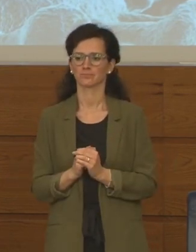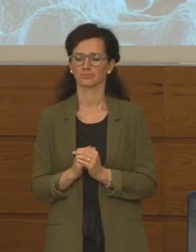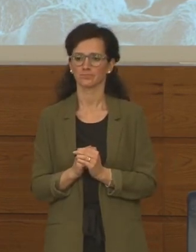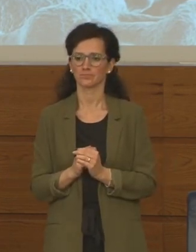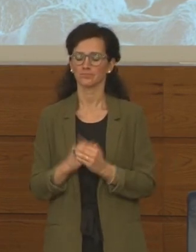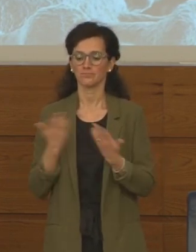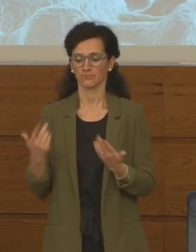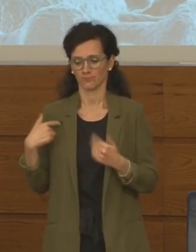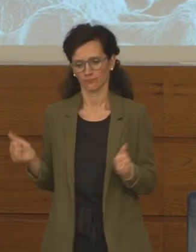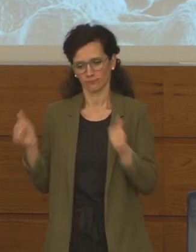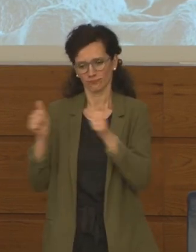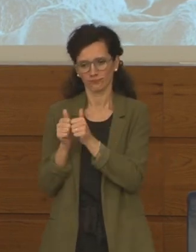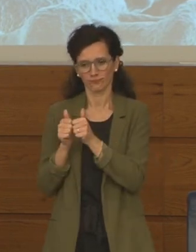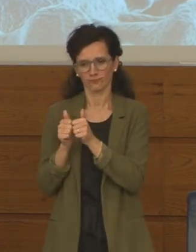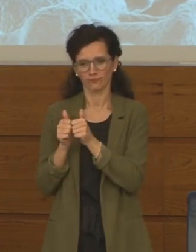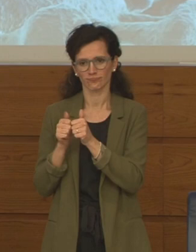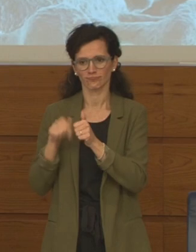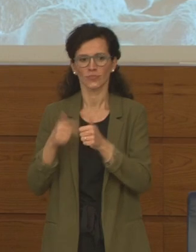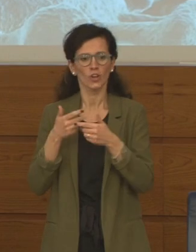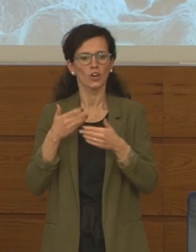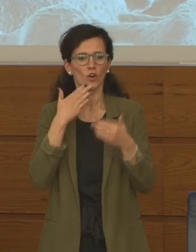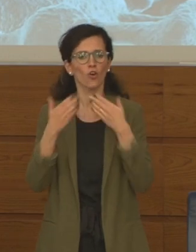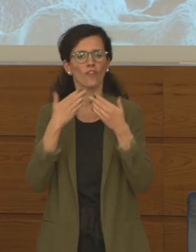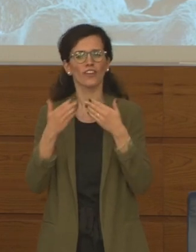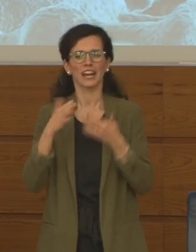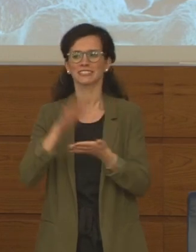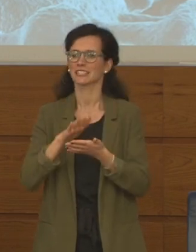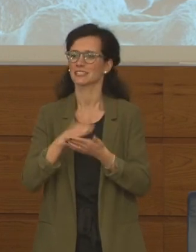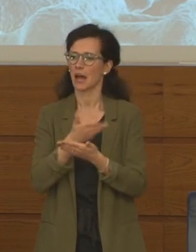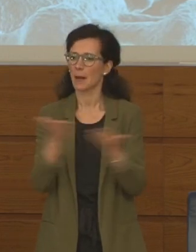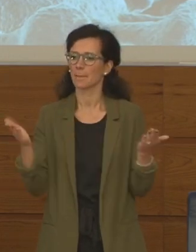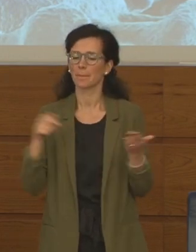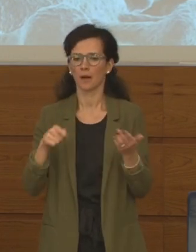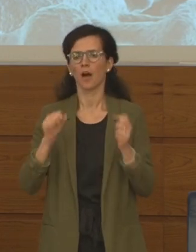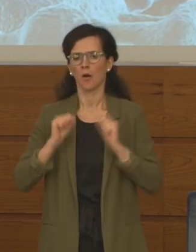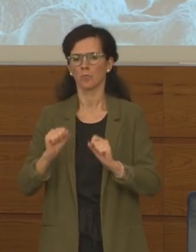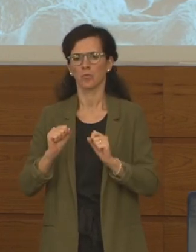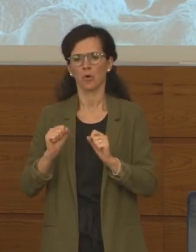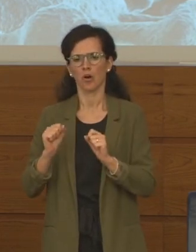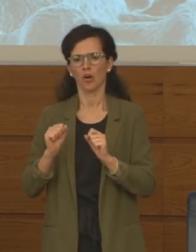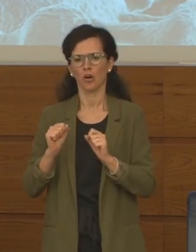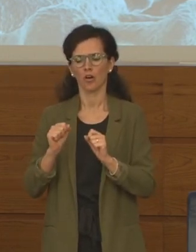affianca nel corso di questa conferenza stampa, che vi potrà poi dare delle